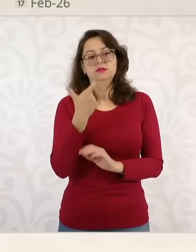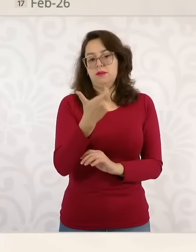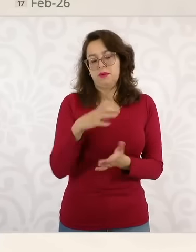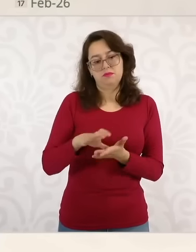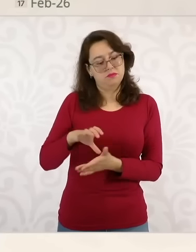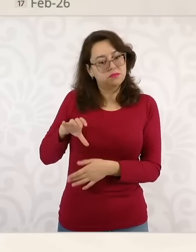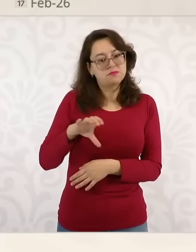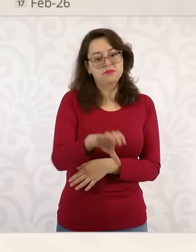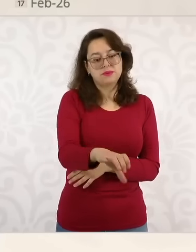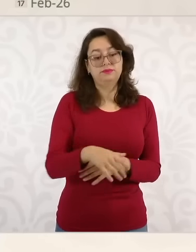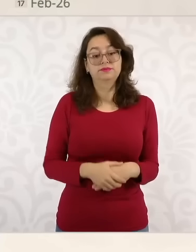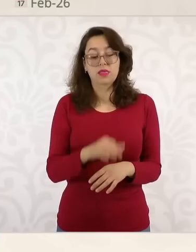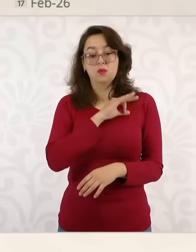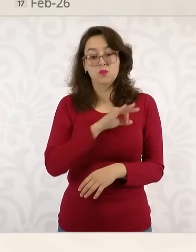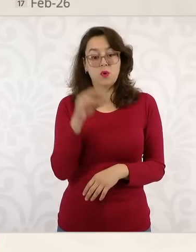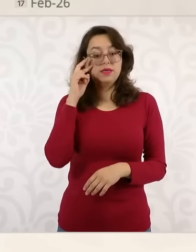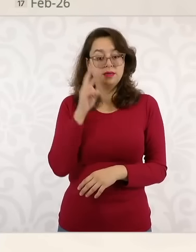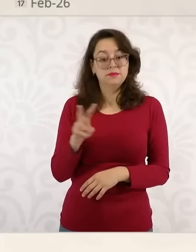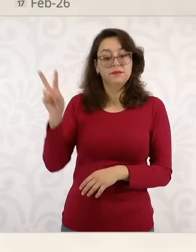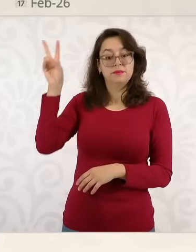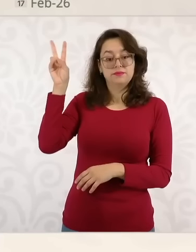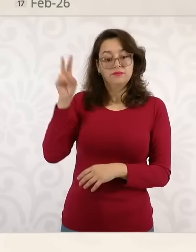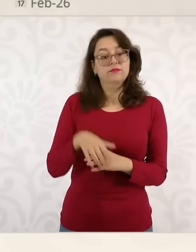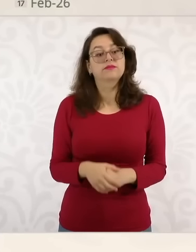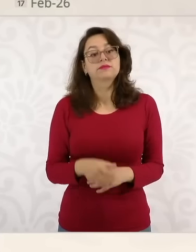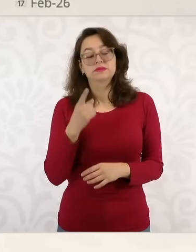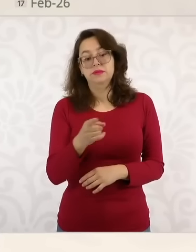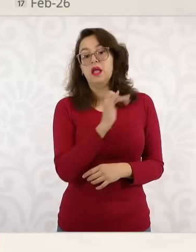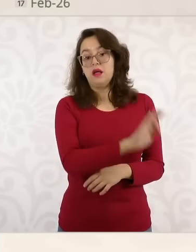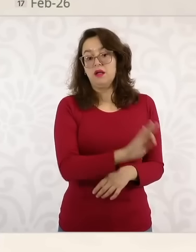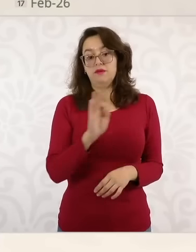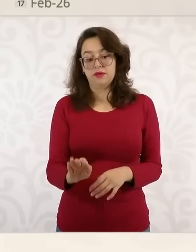Como pueden apreciar, estos proyectos cuentan ya con un calendario también en la línea de tiempo